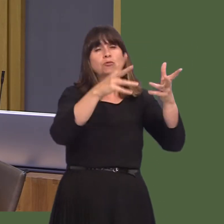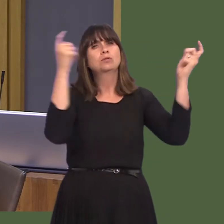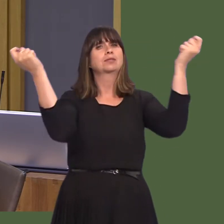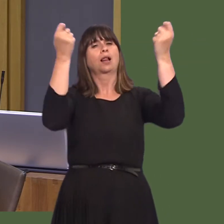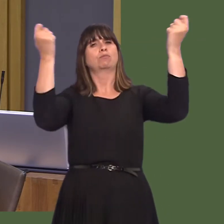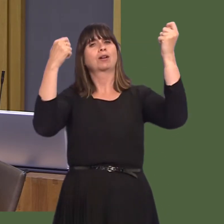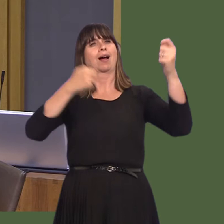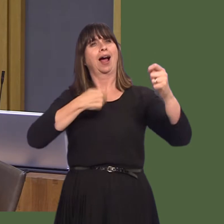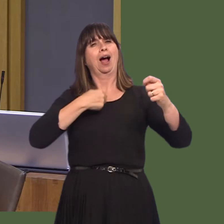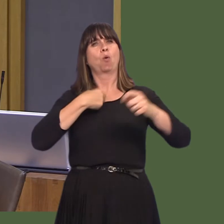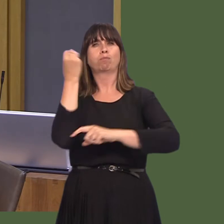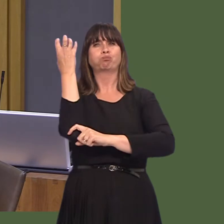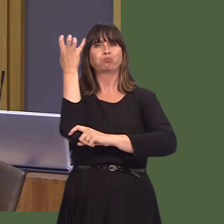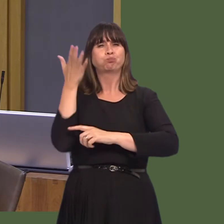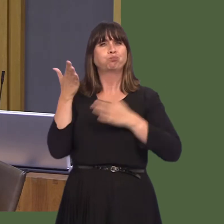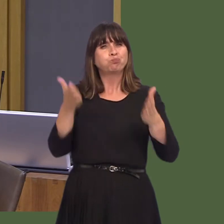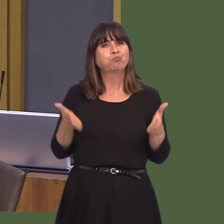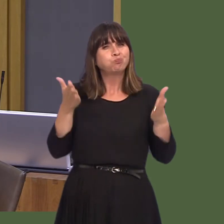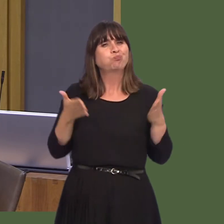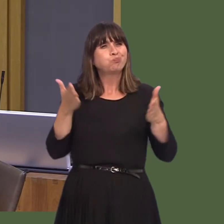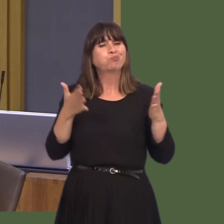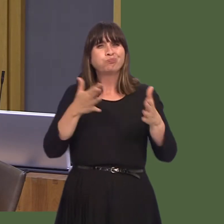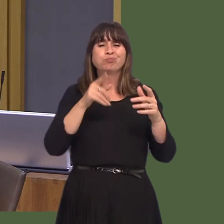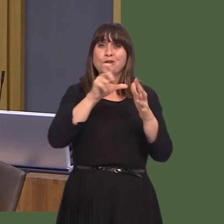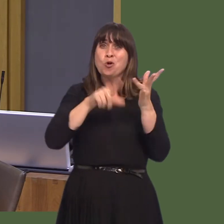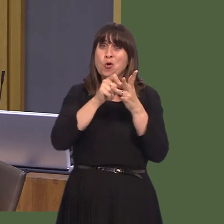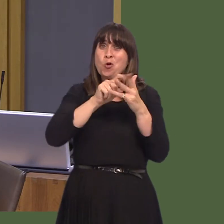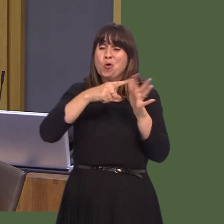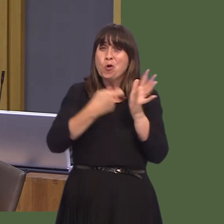meddwl am y Deyrnas Gopr yn Amlwch a pharc y Morglawdd yng Nghaergybi.